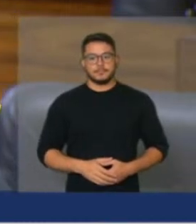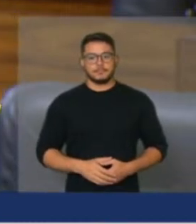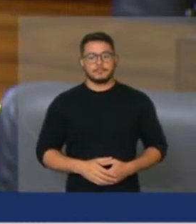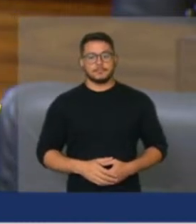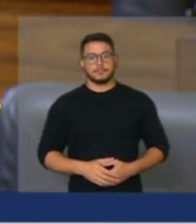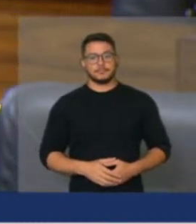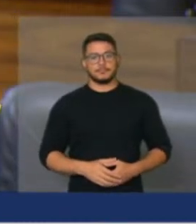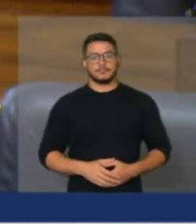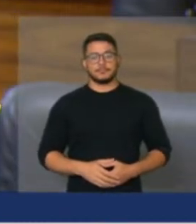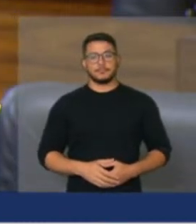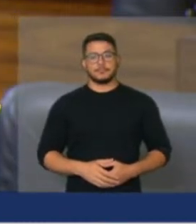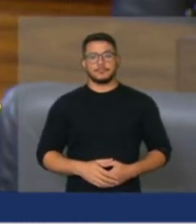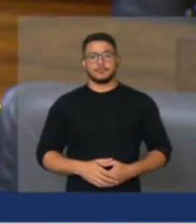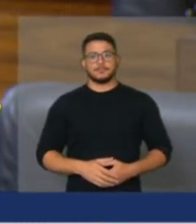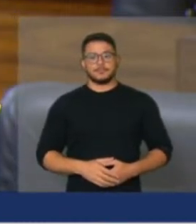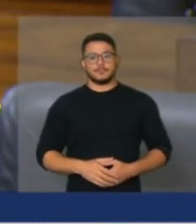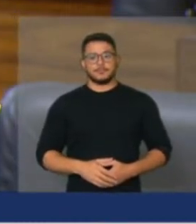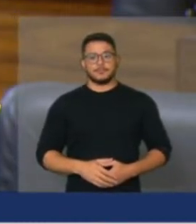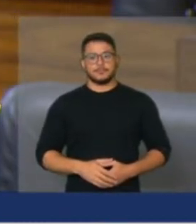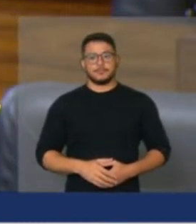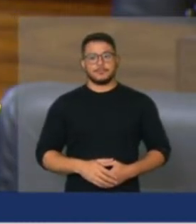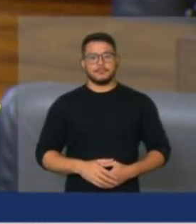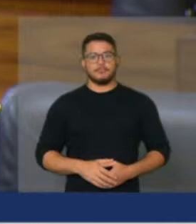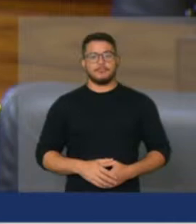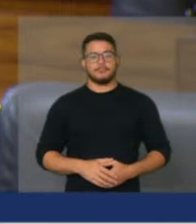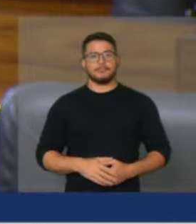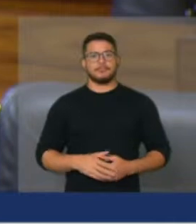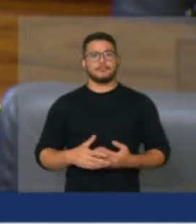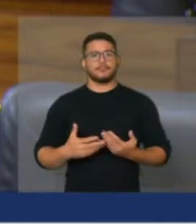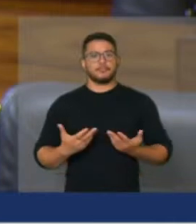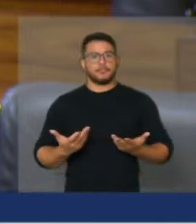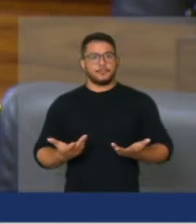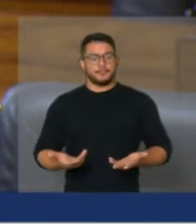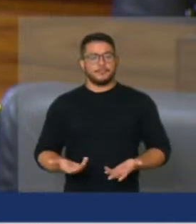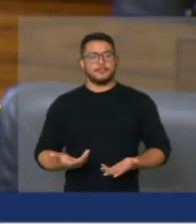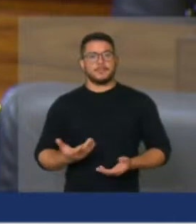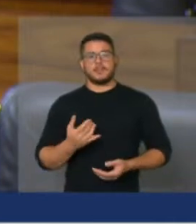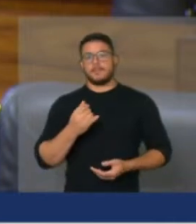VEL, PRESIDENTE, QUE ESTEJA ACONTECENDO ISSO... COM TODO O RESPEITO, MAIS UMA VEZ A V.EXA. A GENTE NÃO VAI BRIGAR